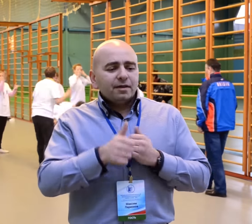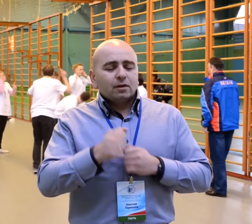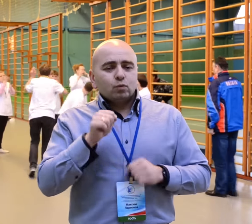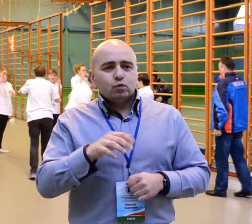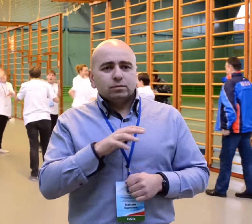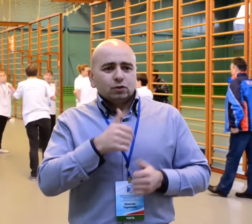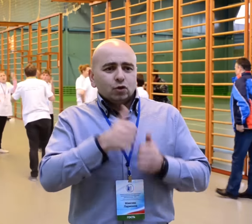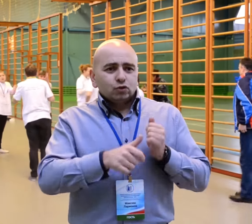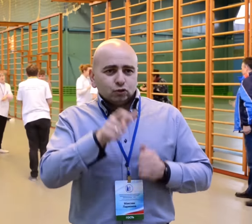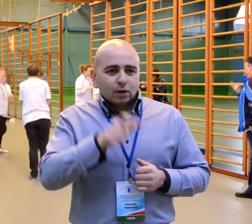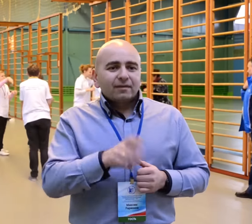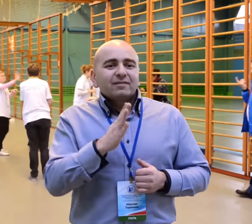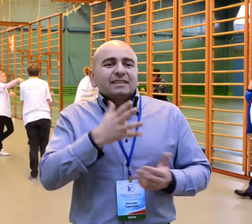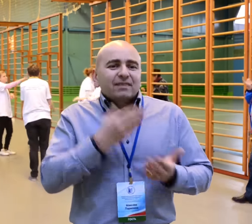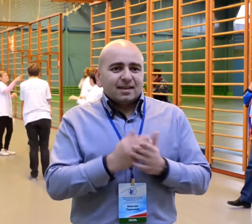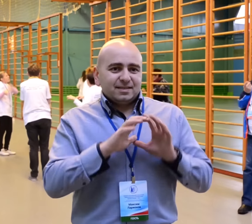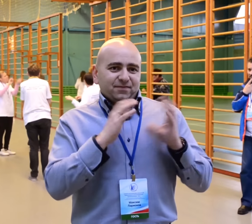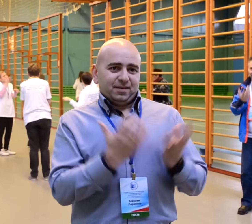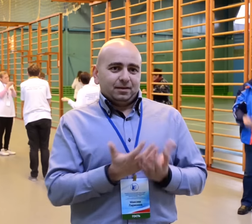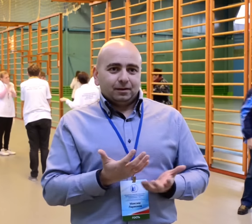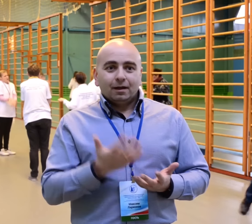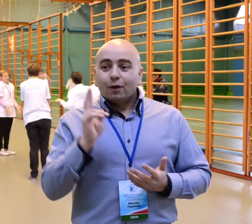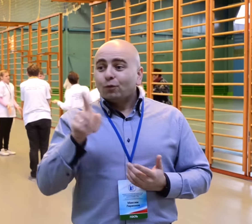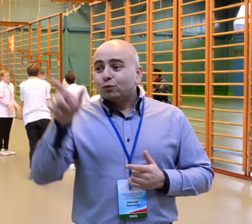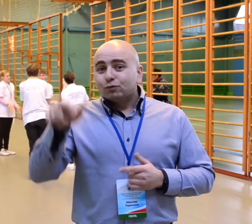Лидером может стать каждый - в какой-то своей сфере.